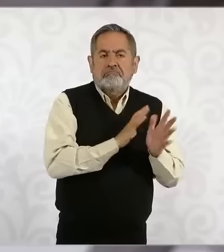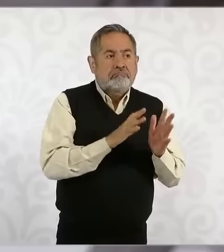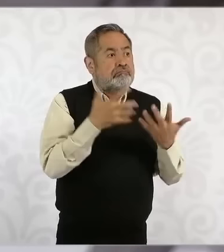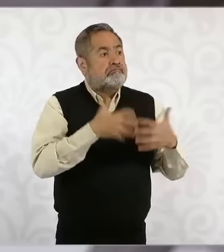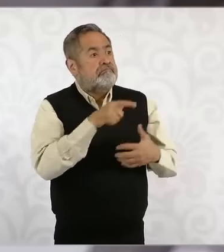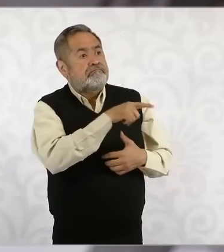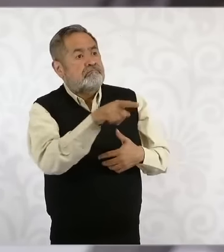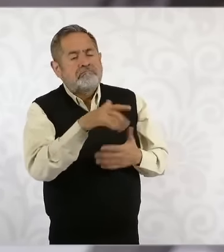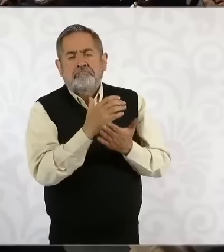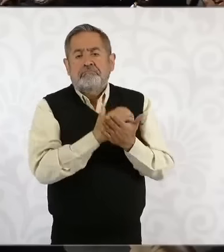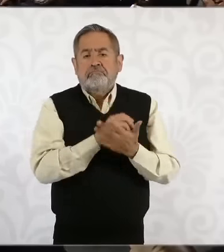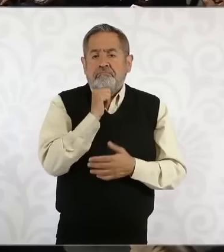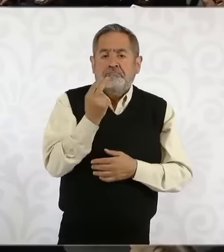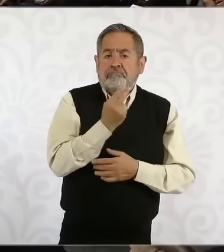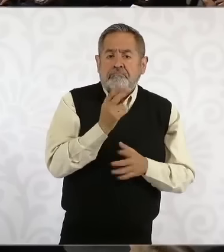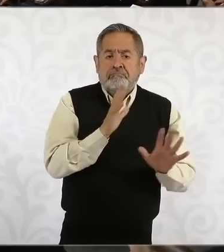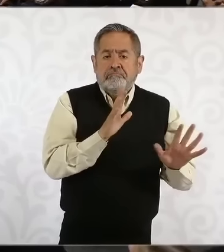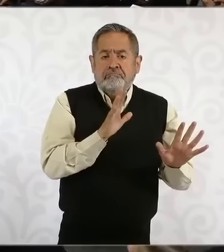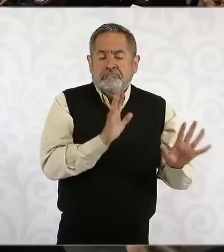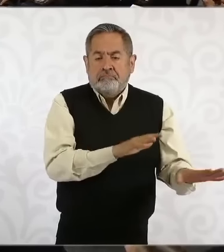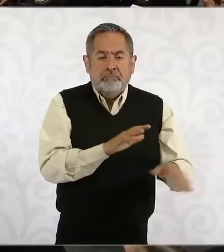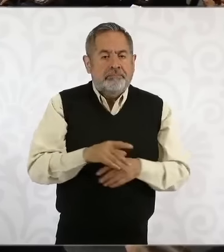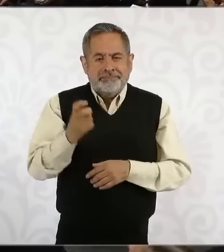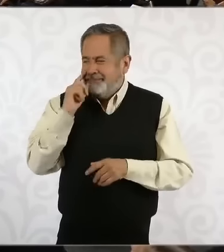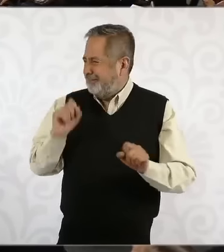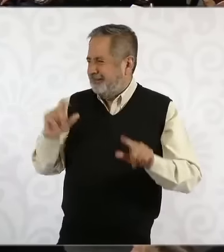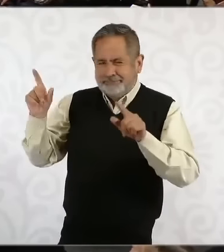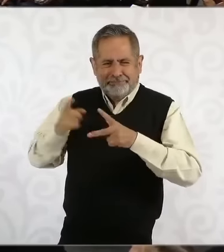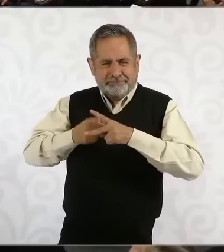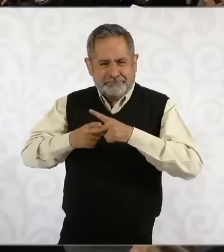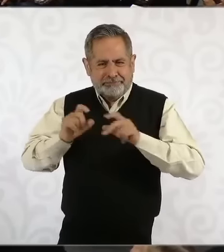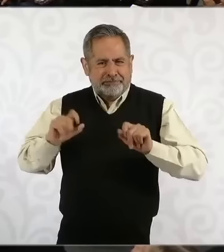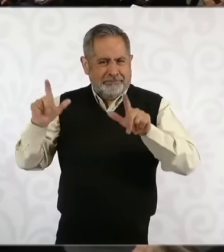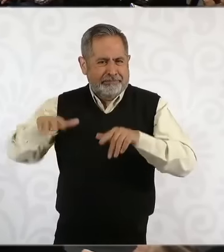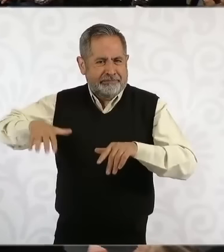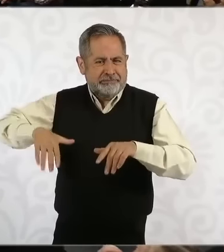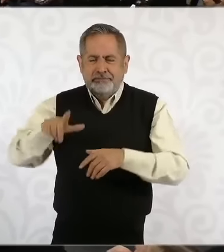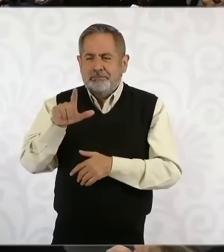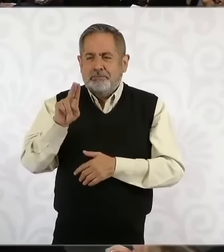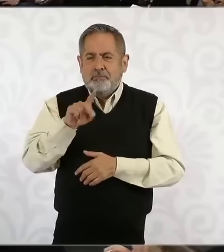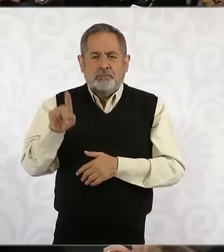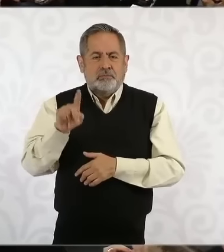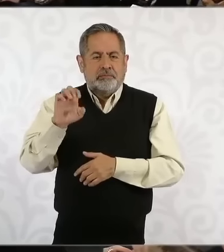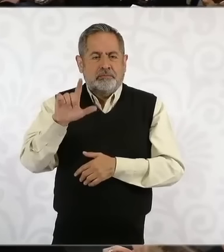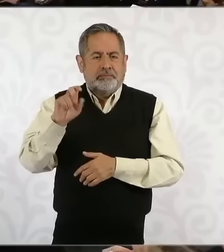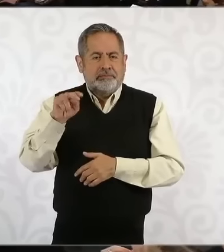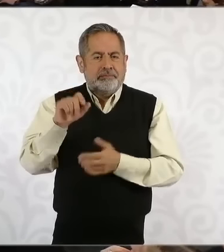tienen mucho sentido. Por eso en la gráfica, pon la gráfica de que puso Lucelena, esa de las áreas,